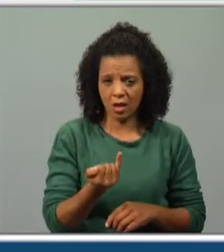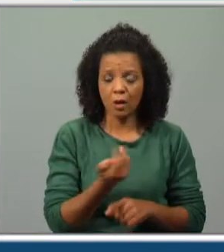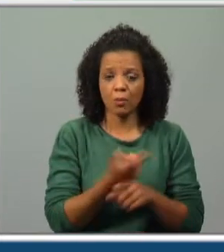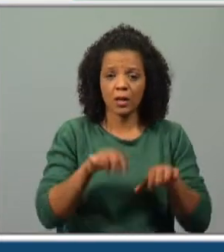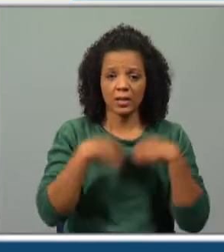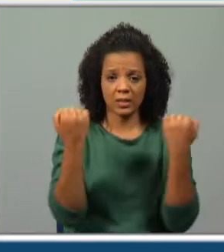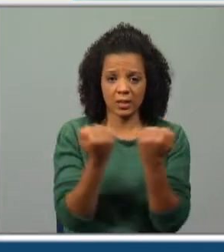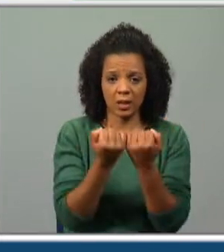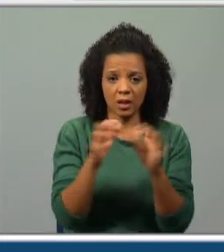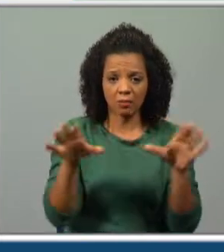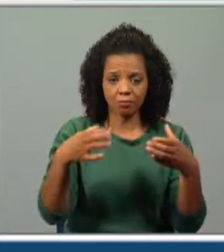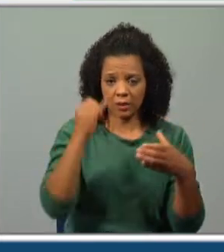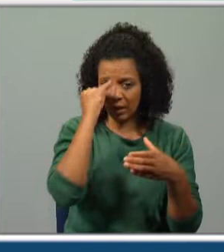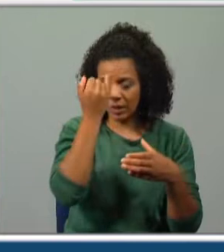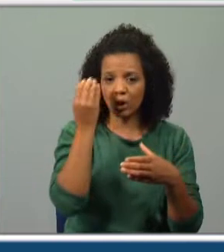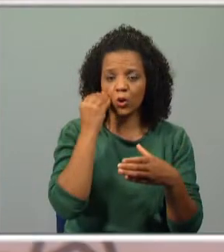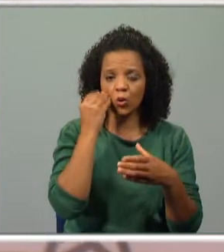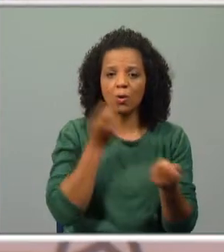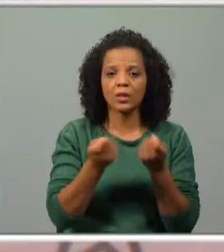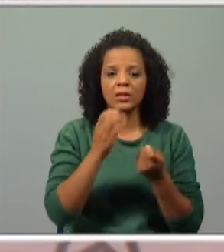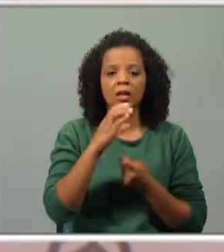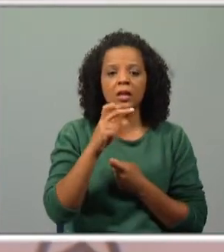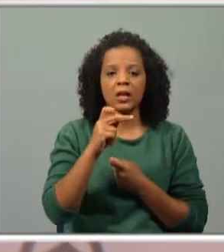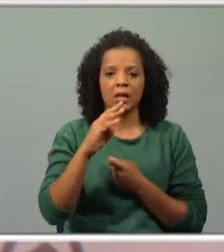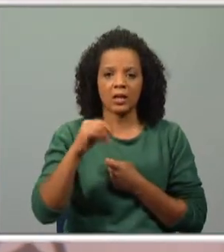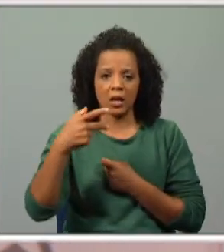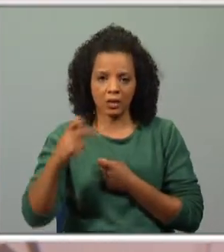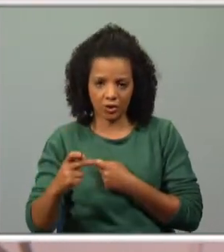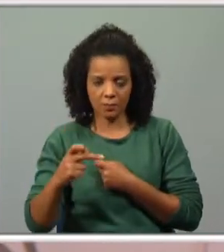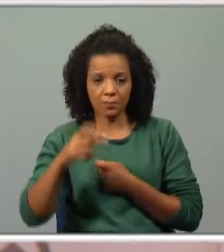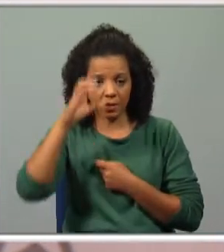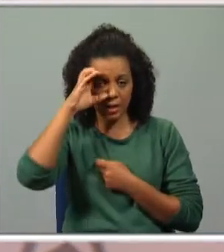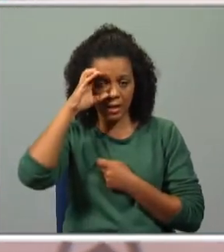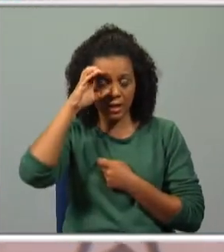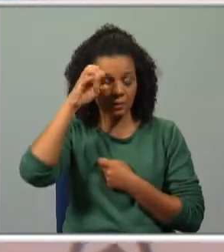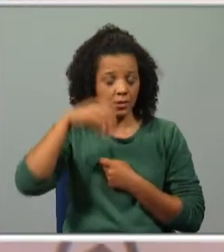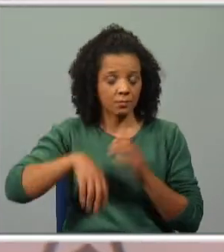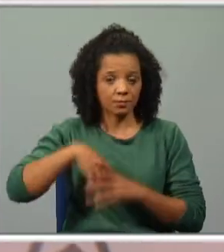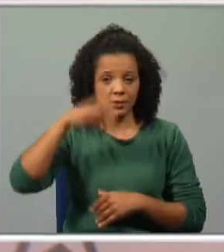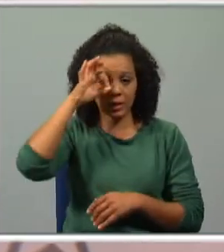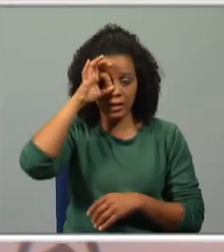indiana organiza-se por castas e essa de Queiroz naquele tal texto que antecede e 印度是按種姓組織的，Queiroz 在之前的文本中